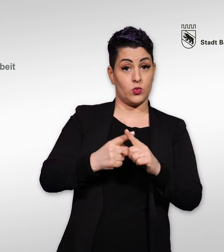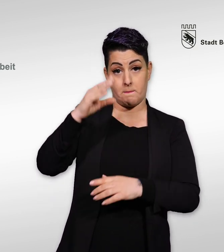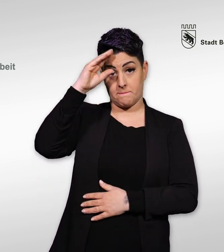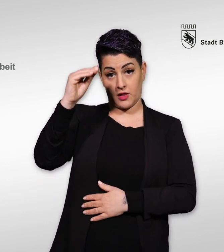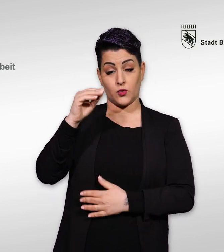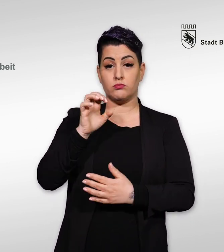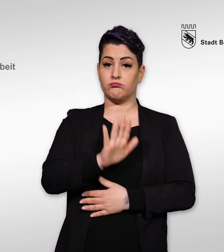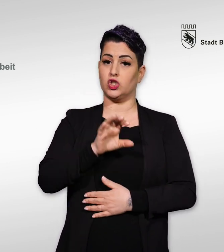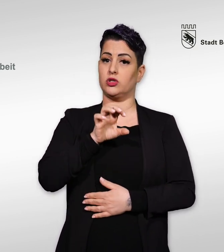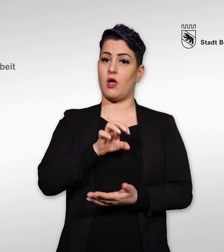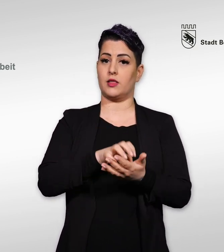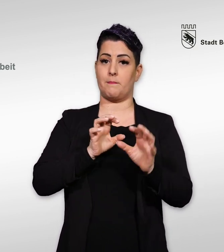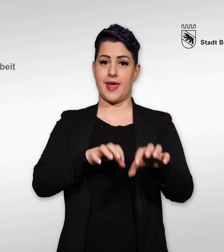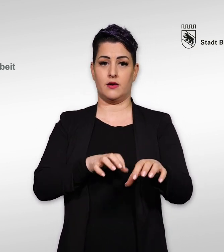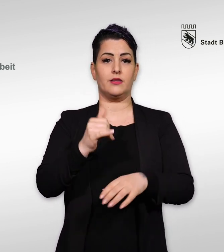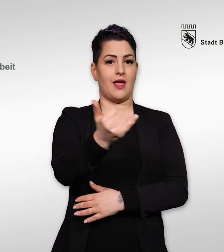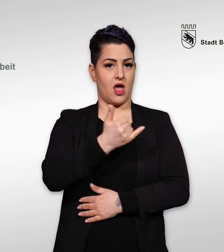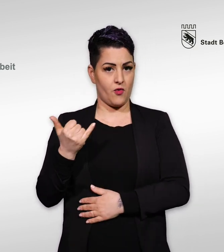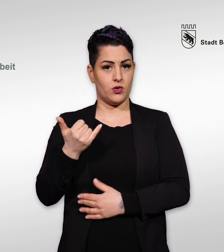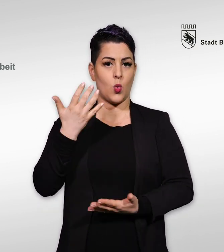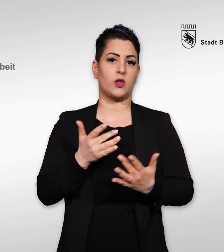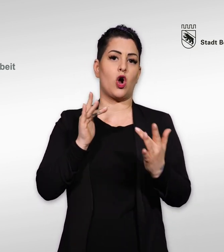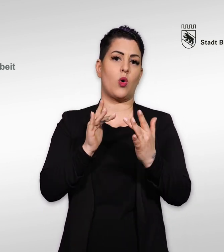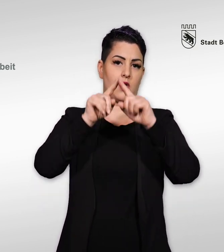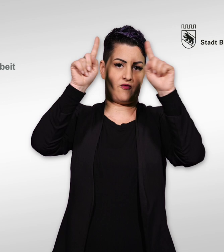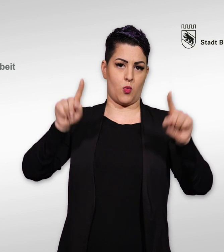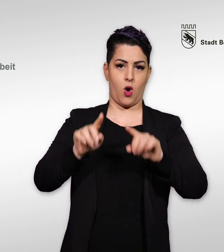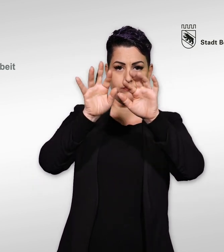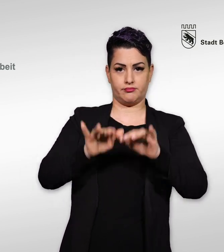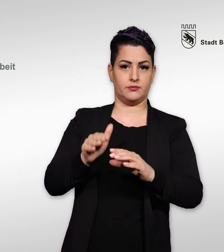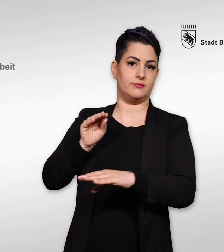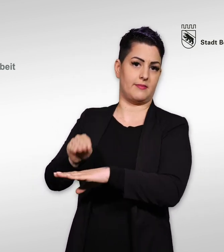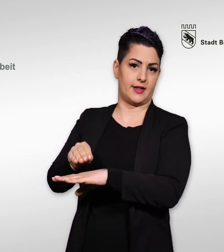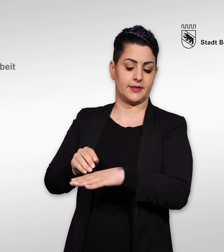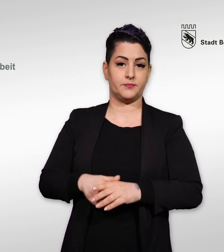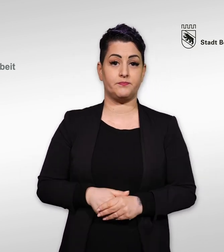und Mann der Stadt Bern telefonisch oder über das Kontaktformular.